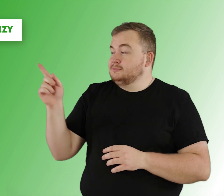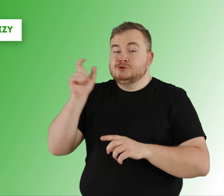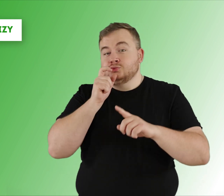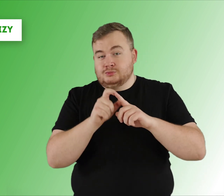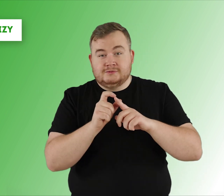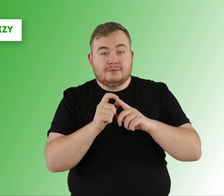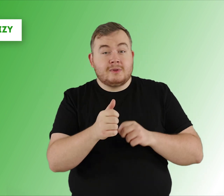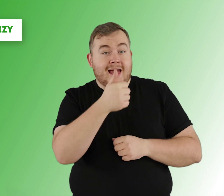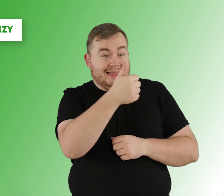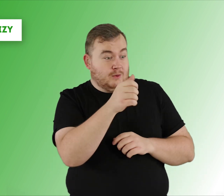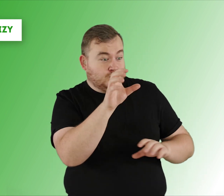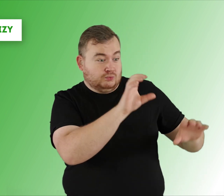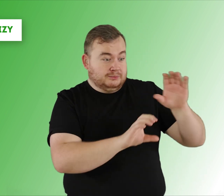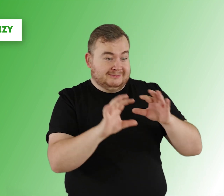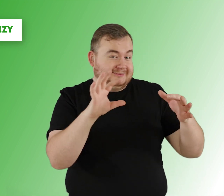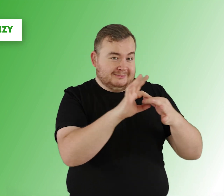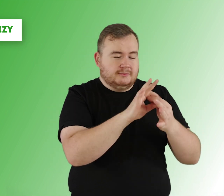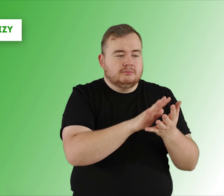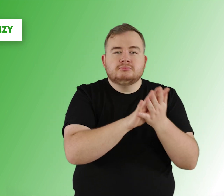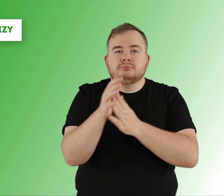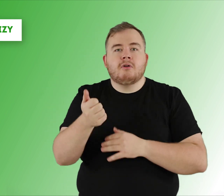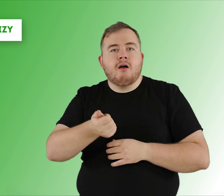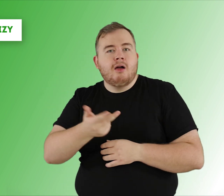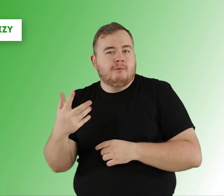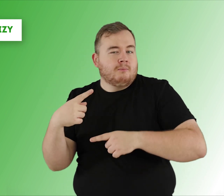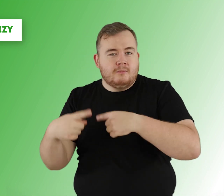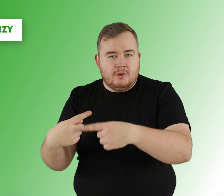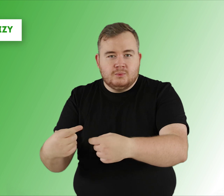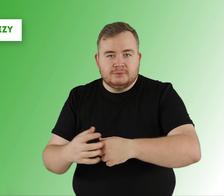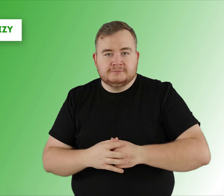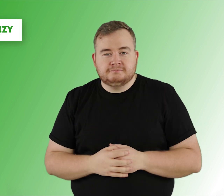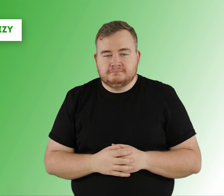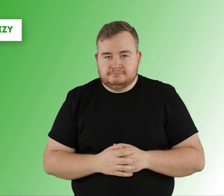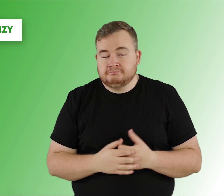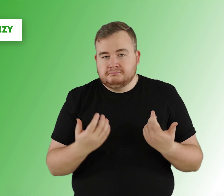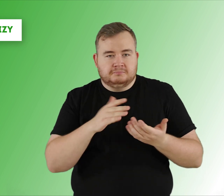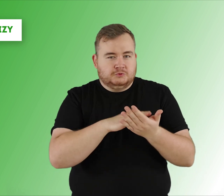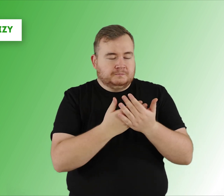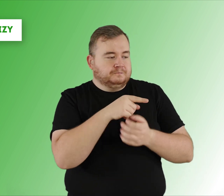Reakcja analizy to reakcja chemiczna, podczas której z jednego substratu powstaje kilka produktów. Przykład: